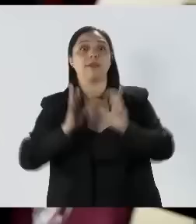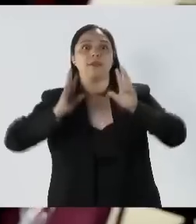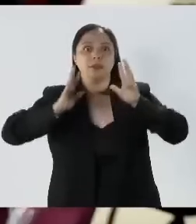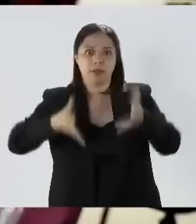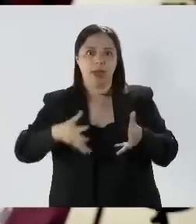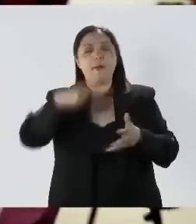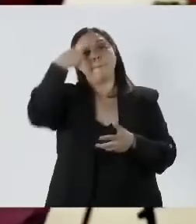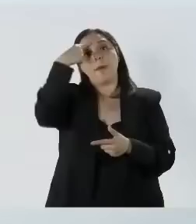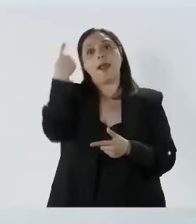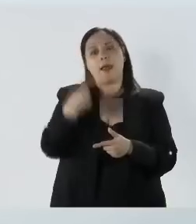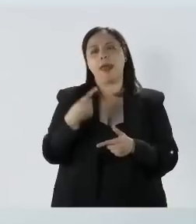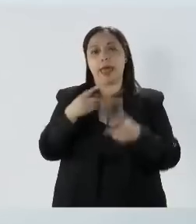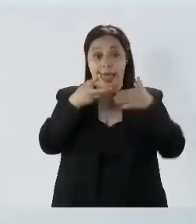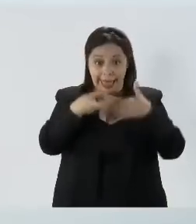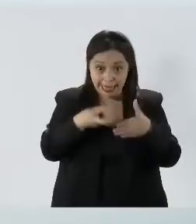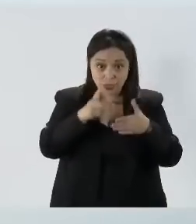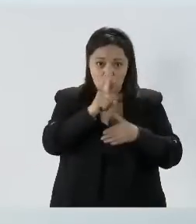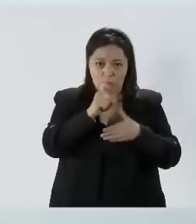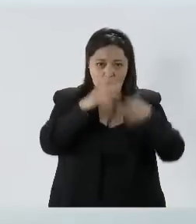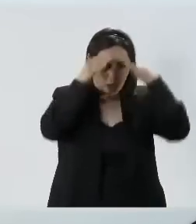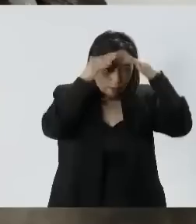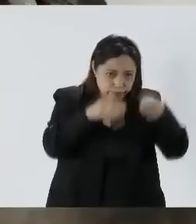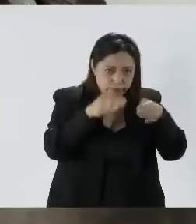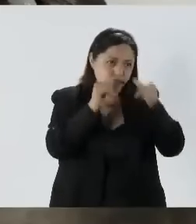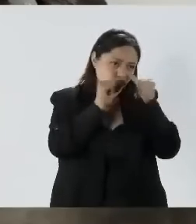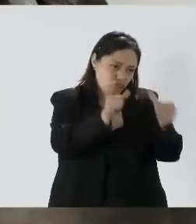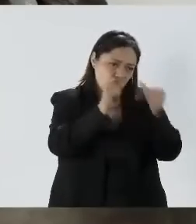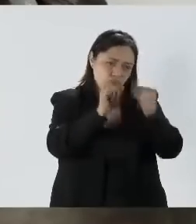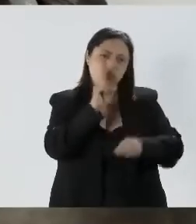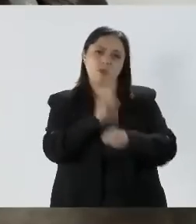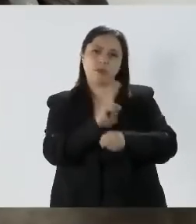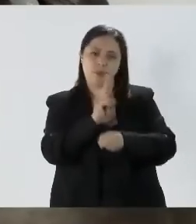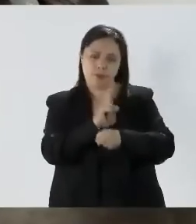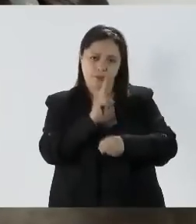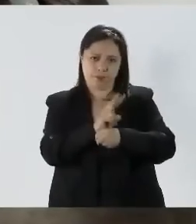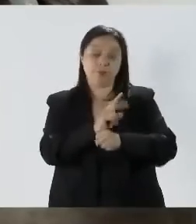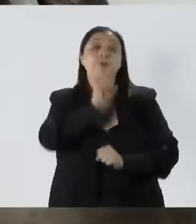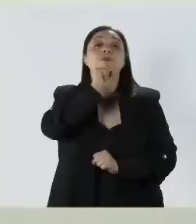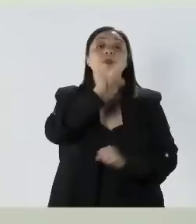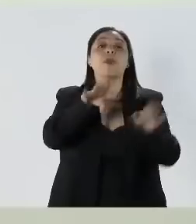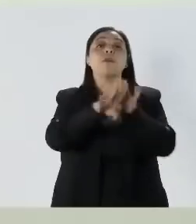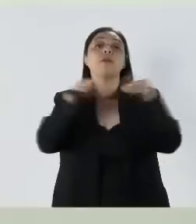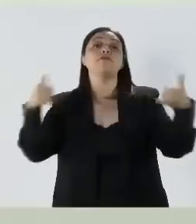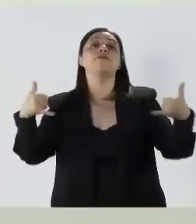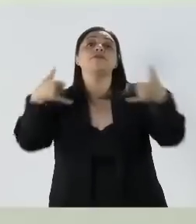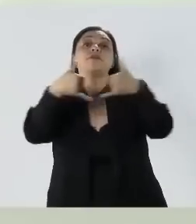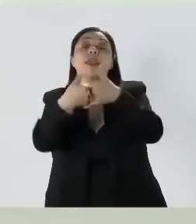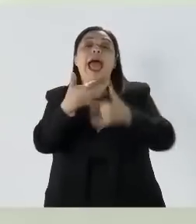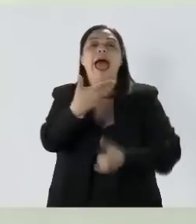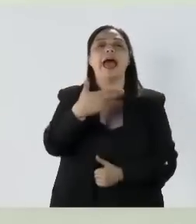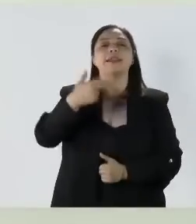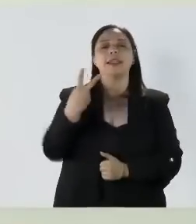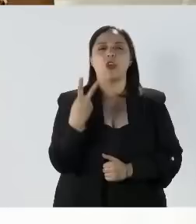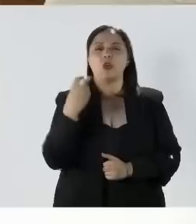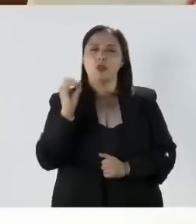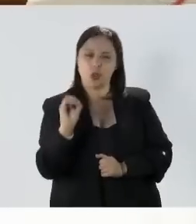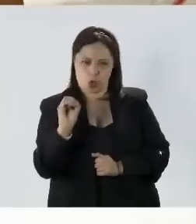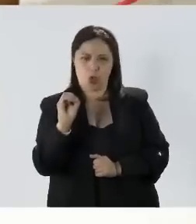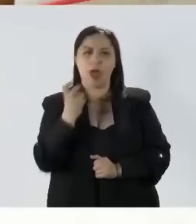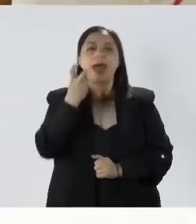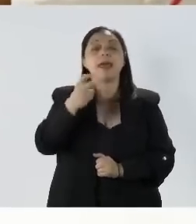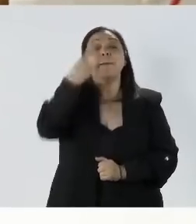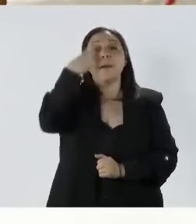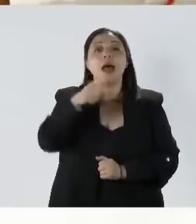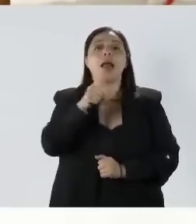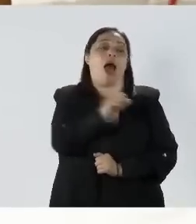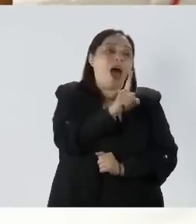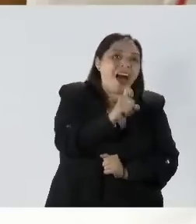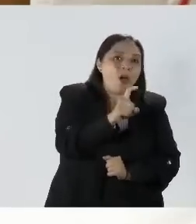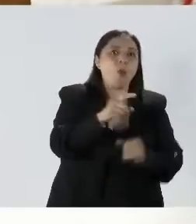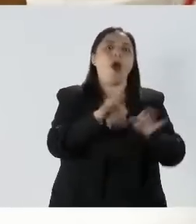en este rubro y también inauguramos la línea H2O para reportar fugas de agua que ha tenido un gran